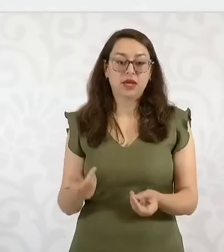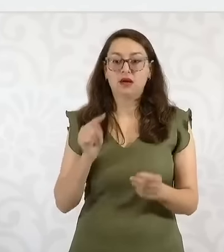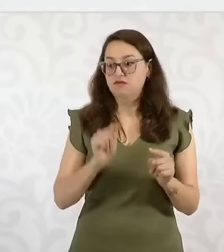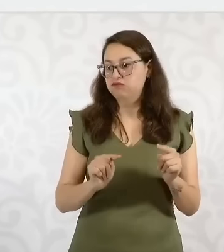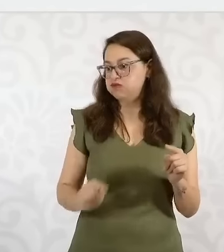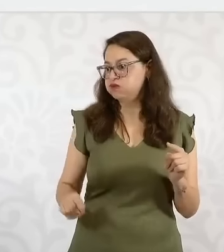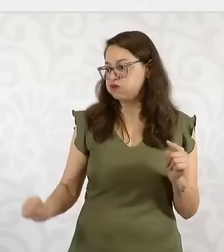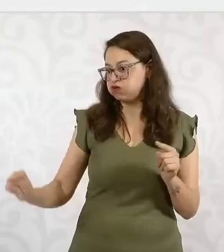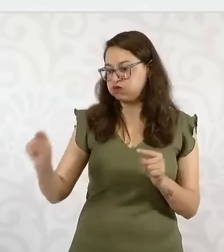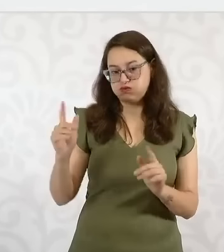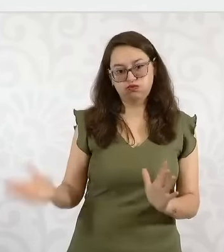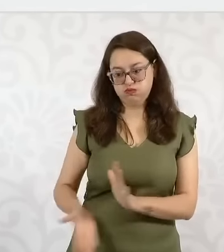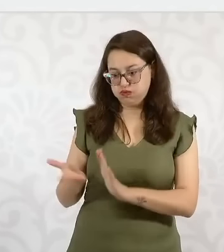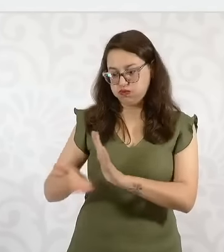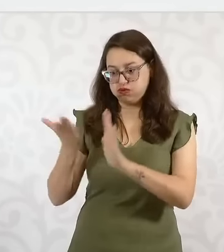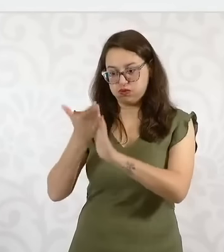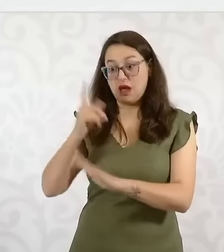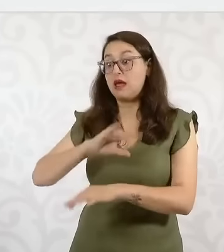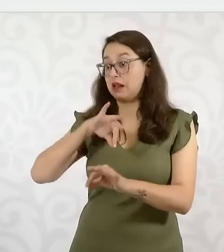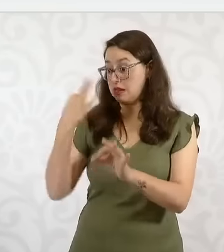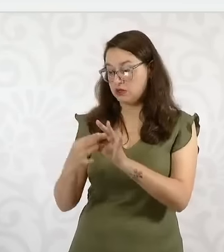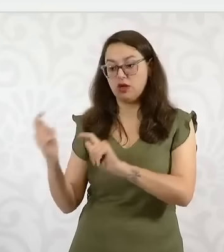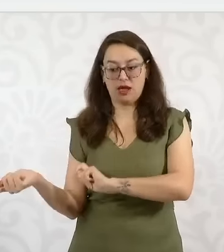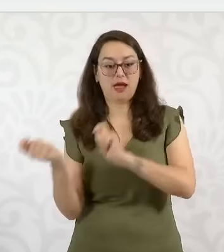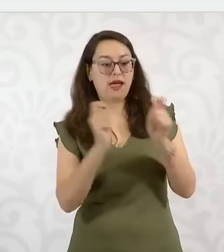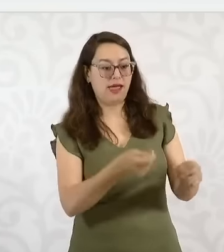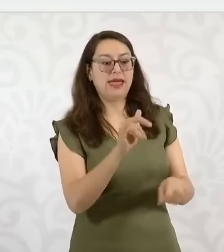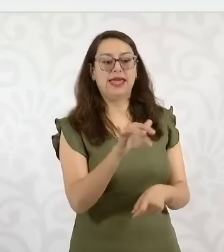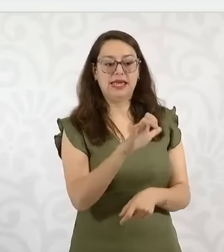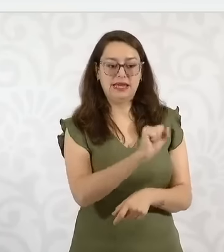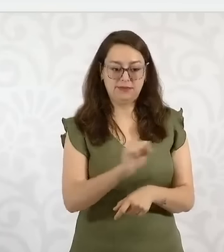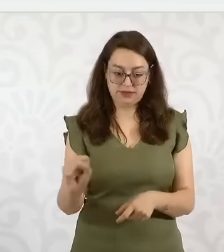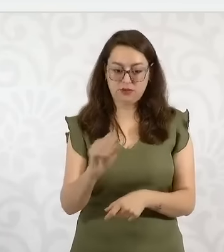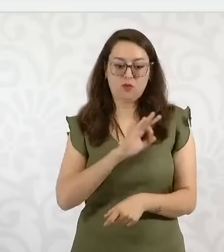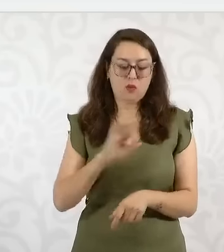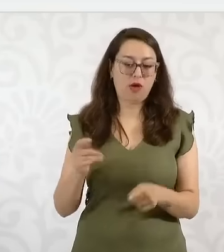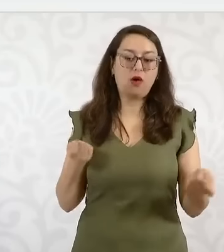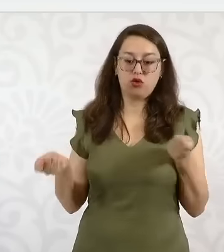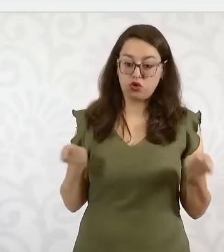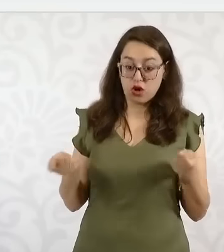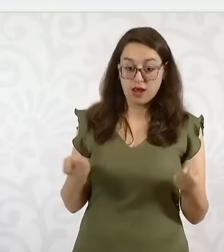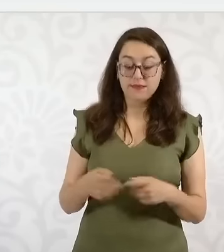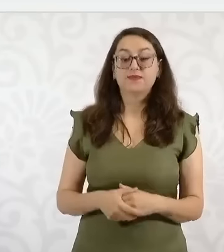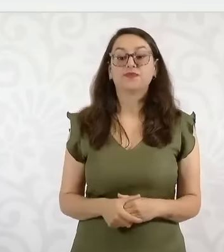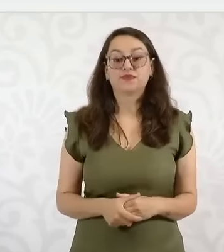de cuidado y ya después se los entregue al IMS y el IMS ya pueda eh operarlos eh porque el IMS